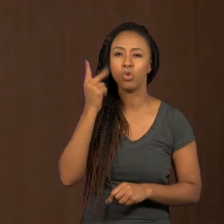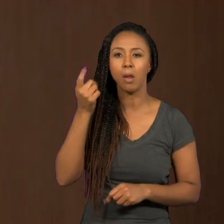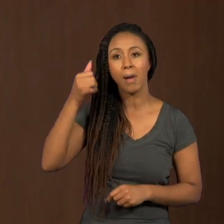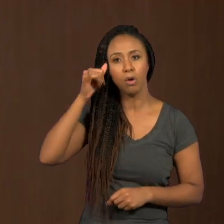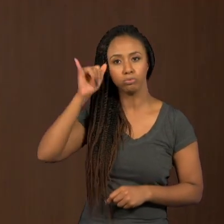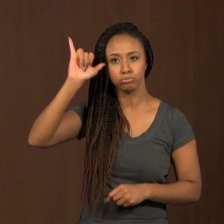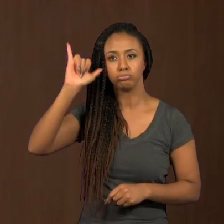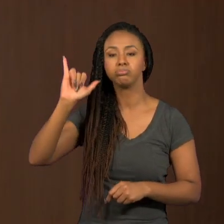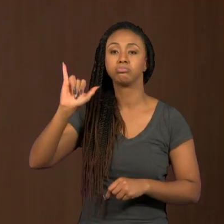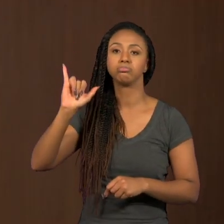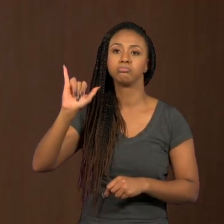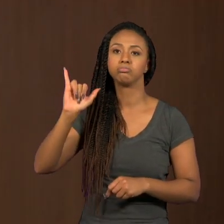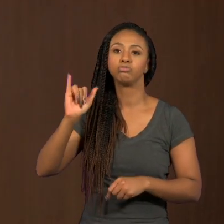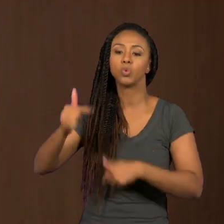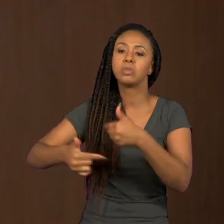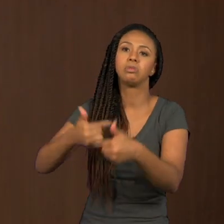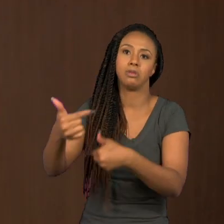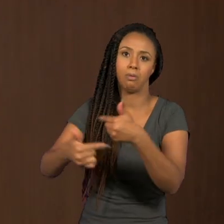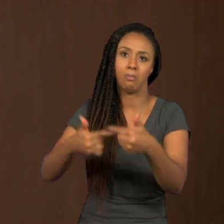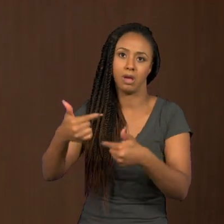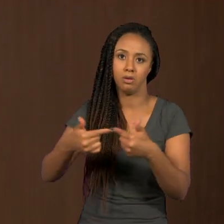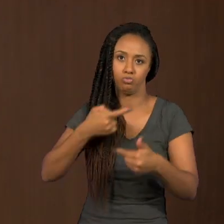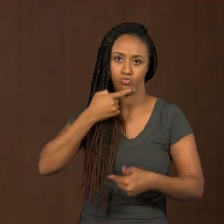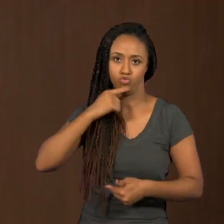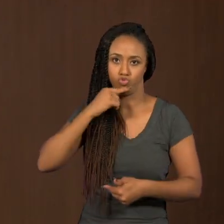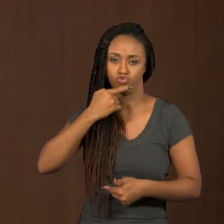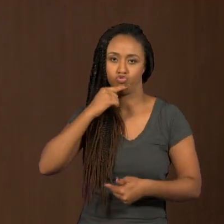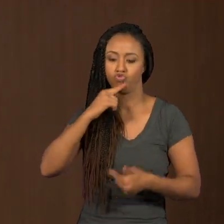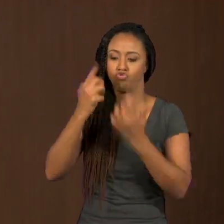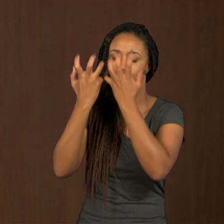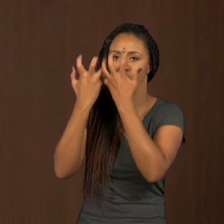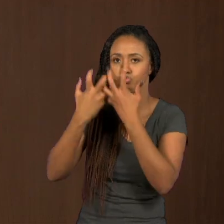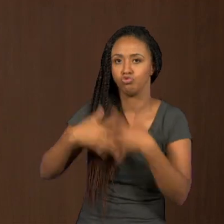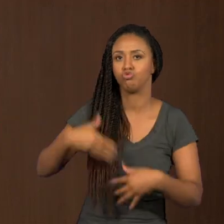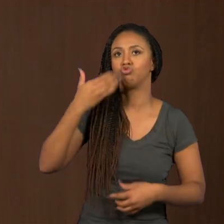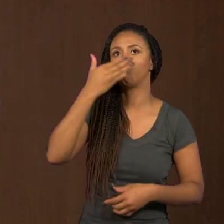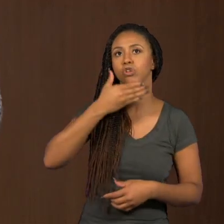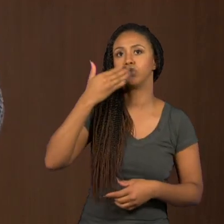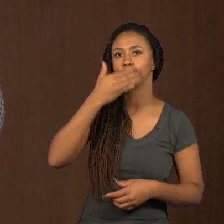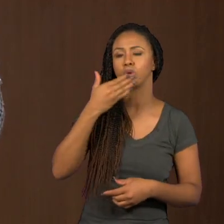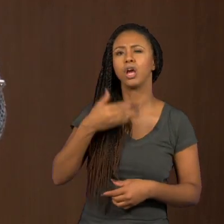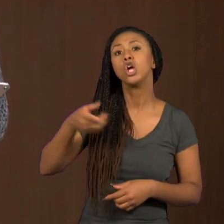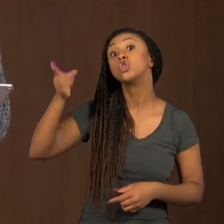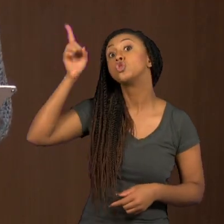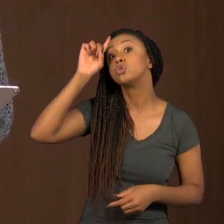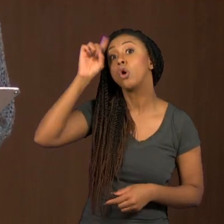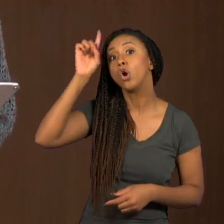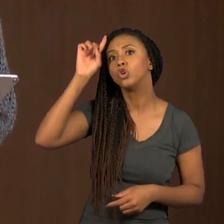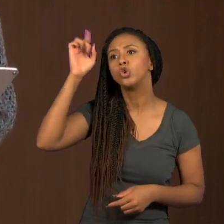PRODUÇÃO AÇUCAREIRA. TODA SEMANA ALGUÉM VINHA E COCHICHAVA A ESSE QUE SE COLOCA AQUI COMO EU